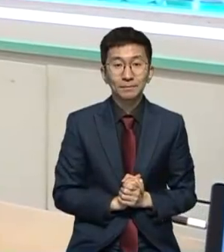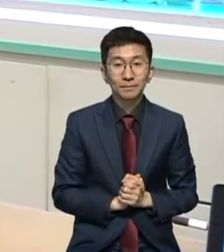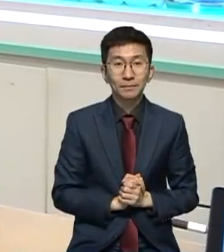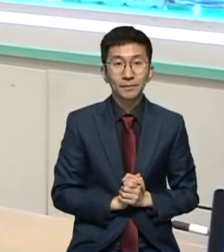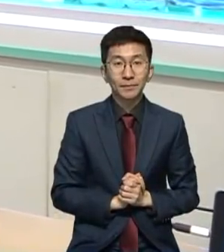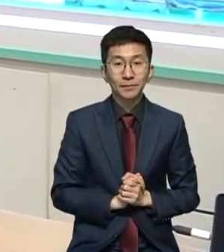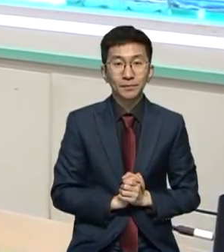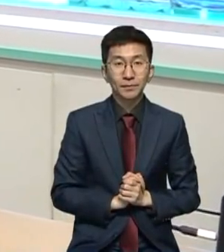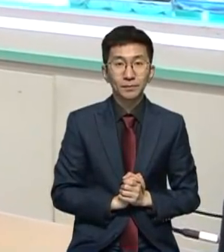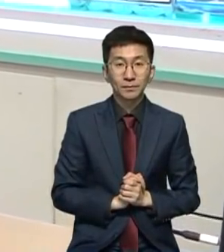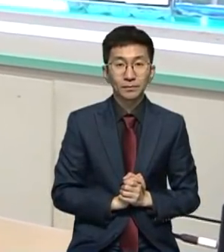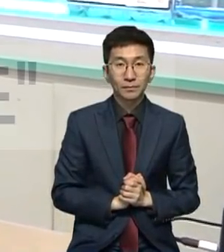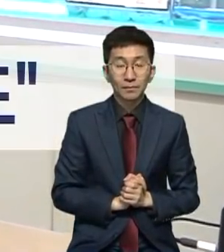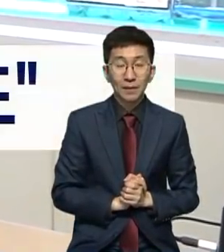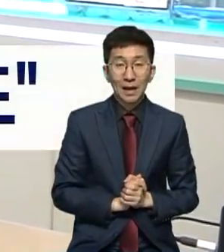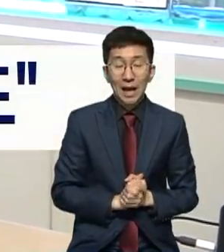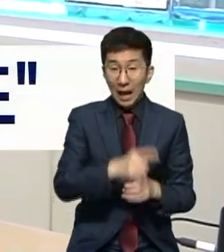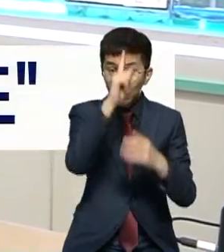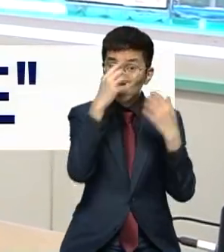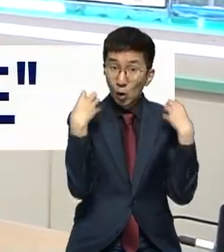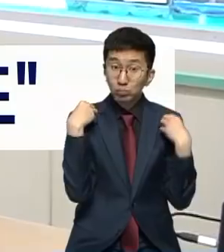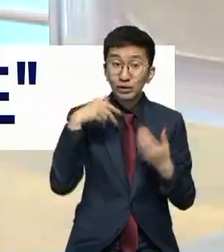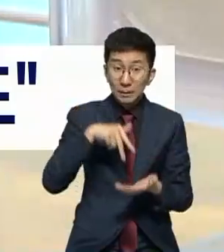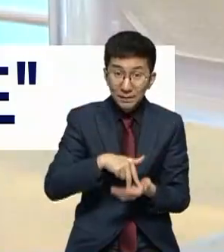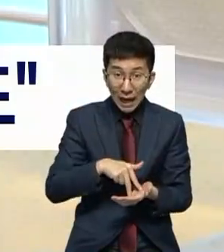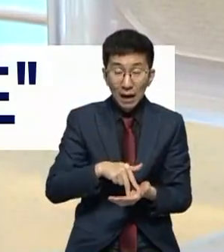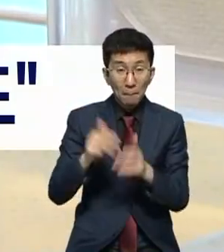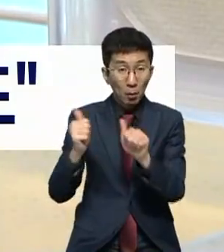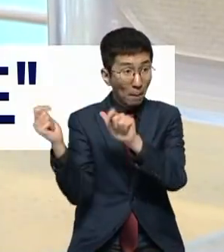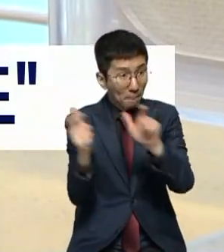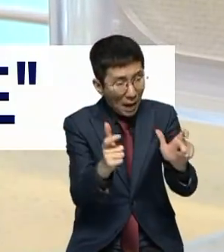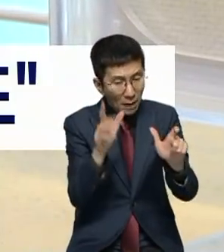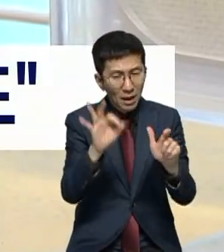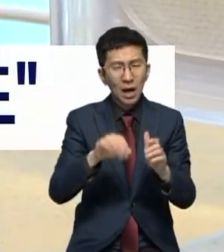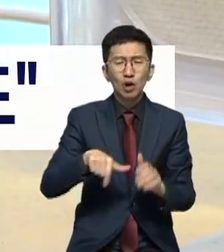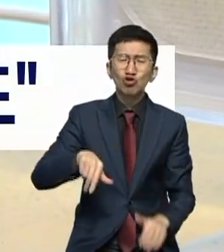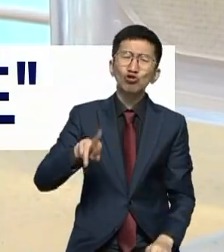(기자) 방역당국은 법원 결정 이후 방역패스는 반드시 필요한 제도라고 밝혔습니다.